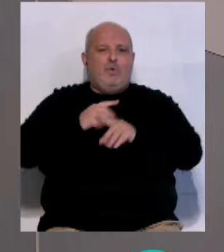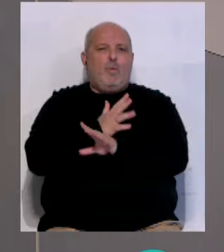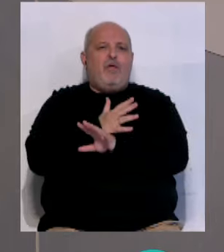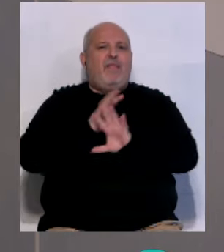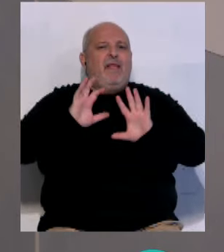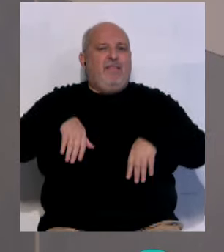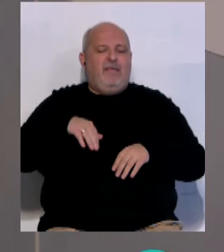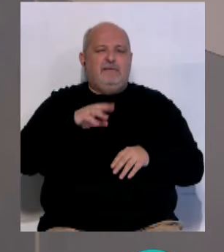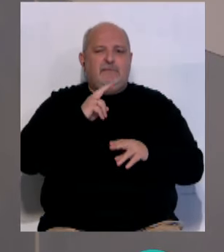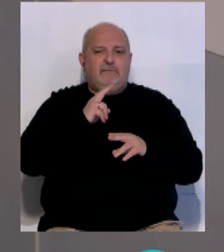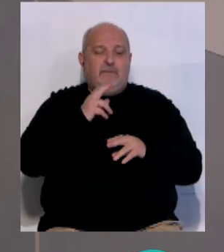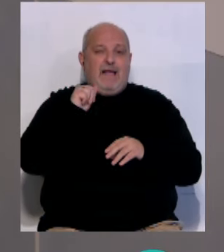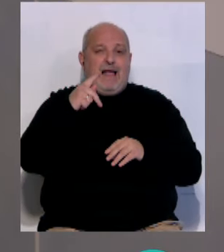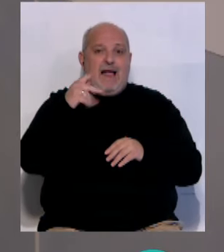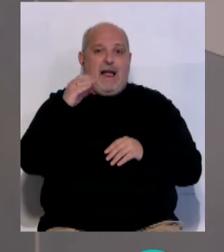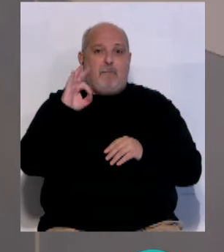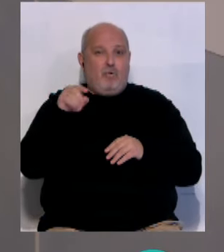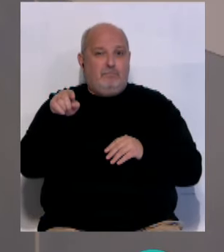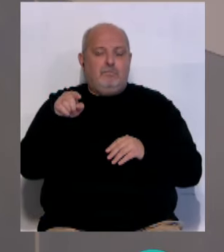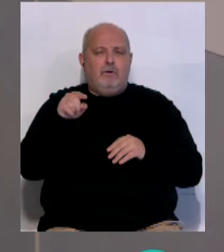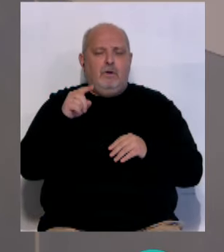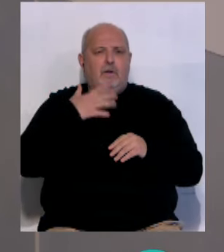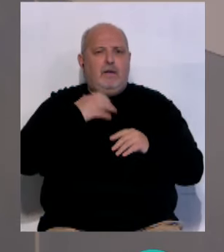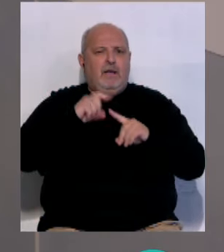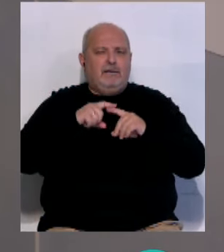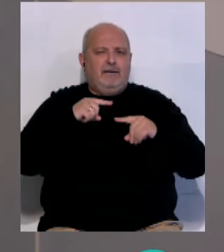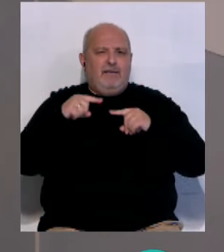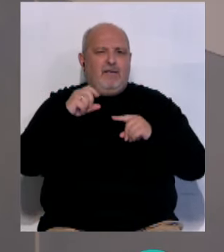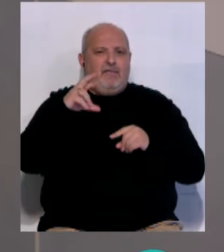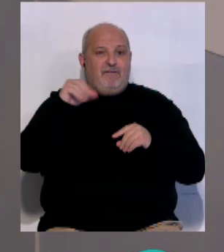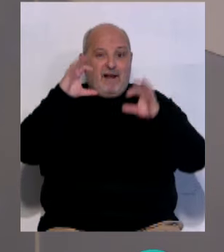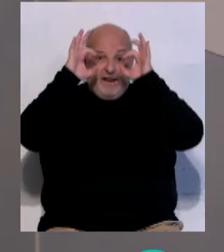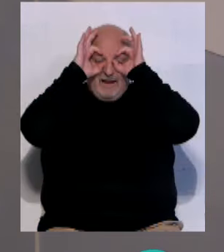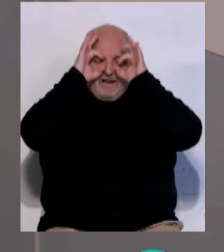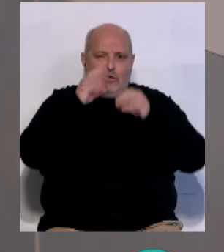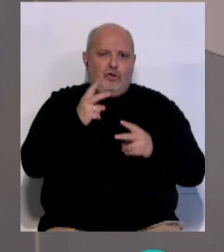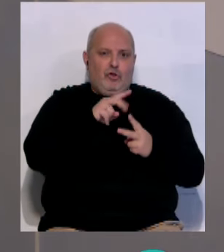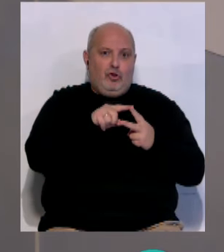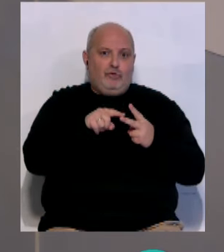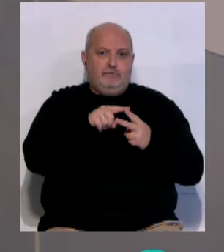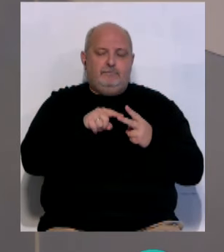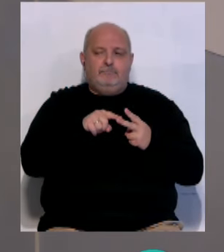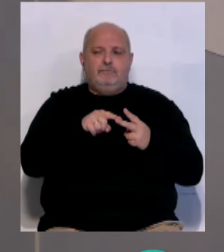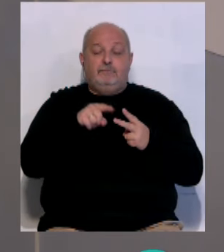del Cádiz Carlos acapo que coincidió con Álvaro Cervera y con Sergio González y precisamente en